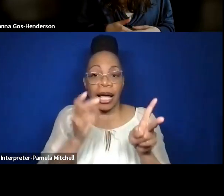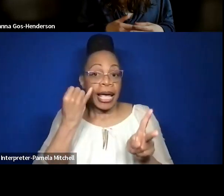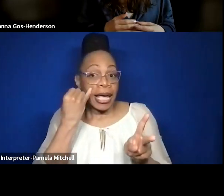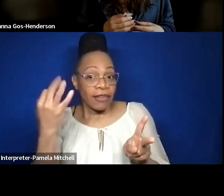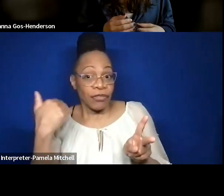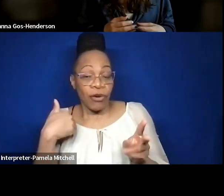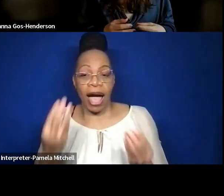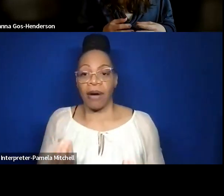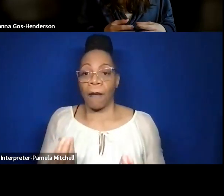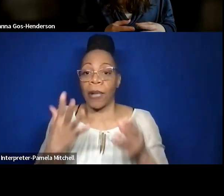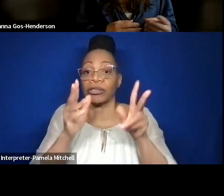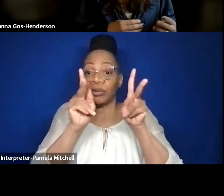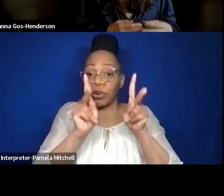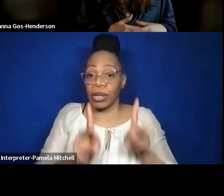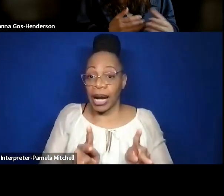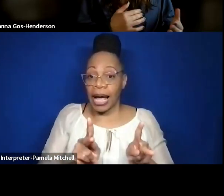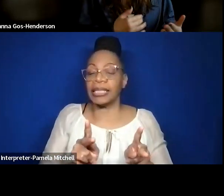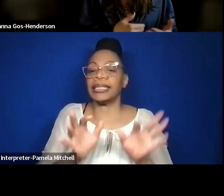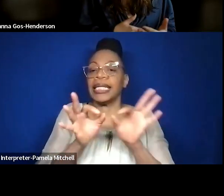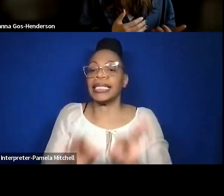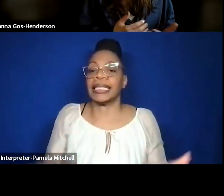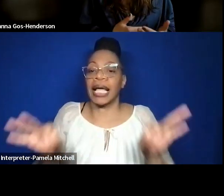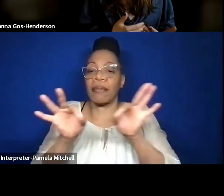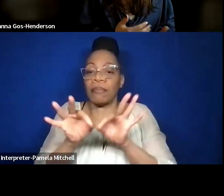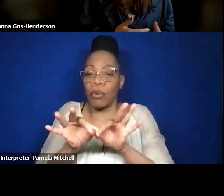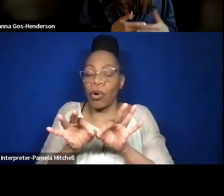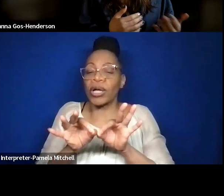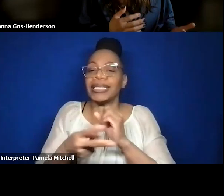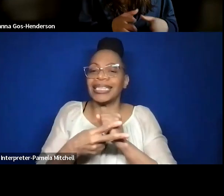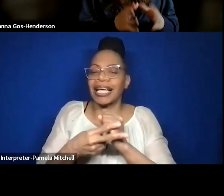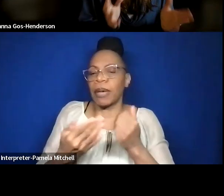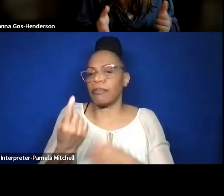es importante reservar tal vez una o dos horas,